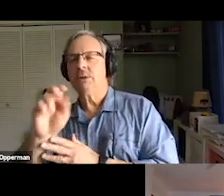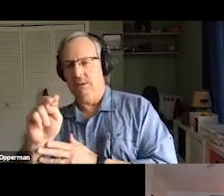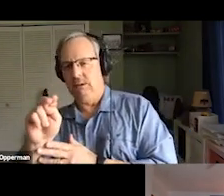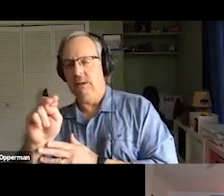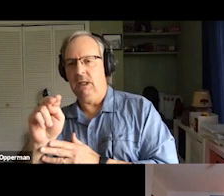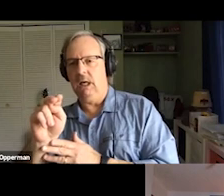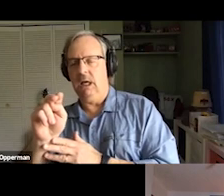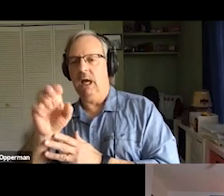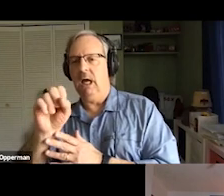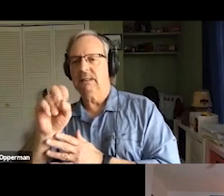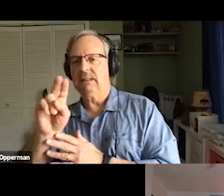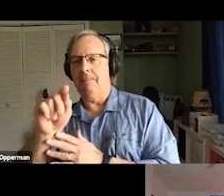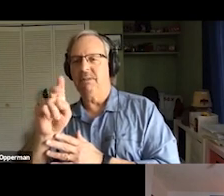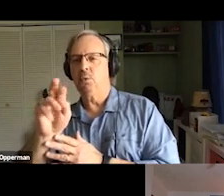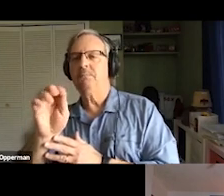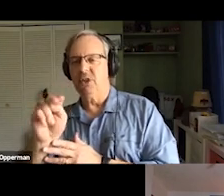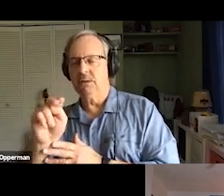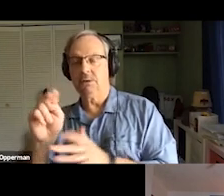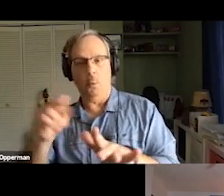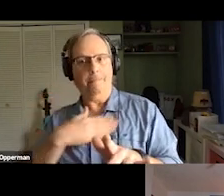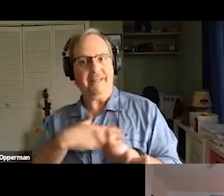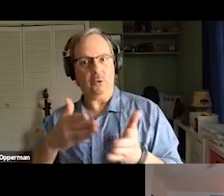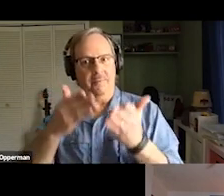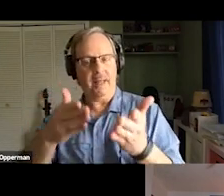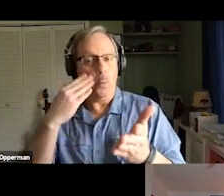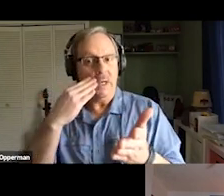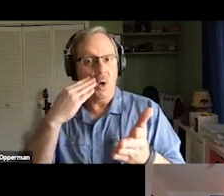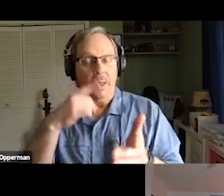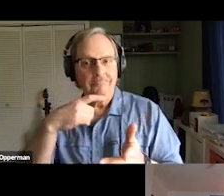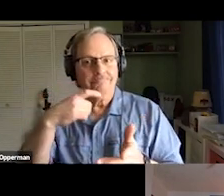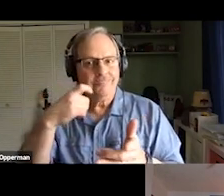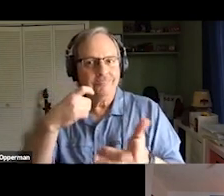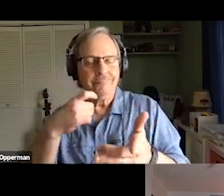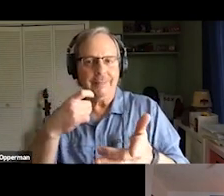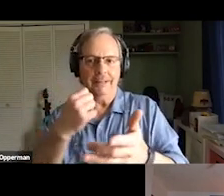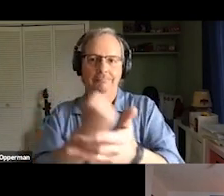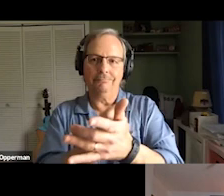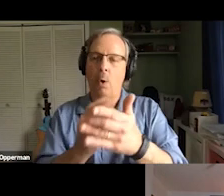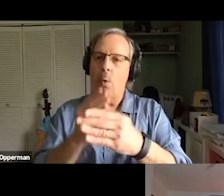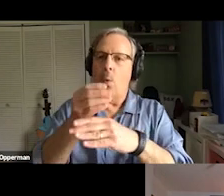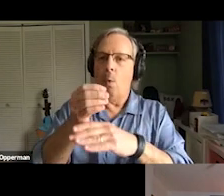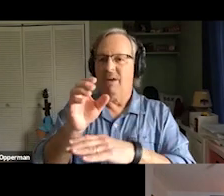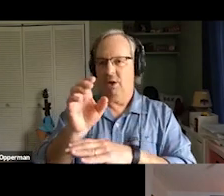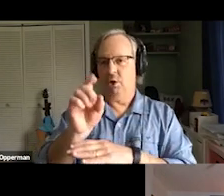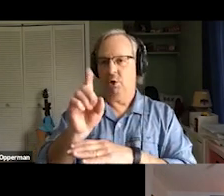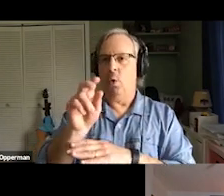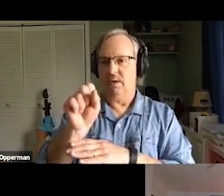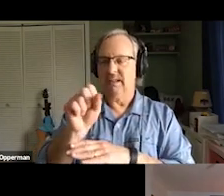especialmente durante este tiempo en el que sabemos que el uso de sustancias y las sobredosis han aumentado. Me acompaña Walter Bailey